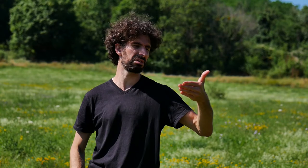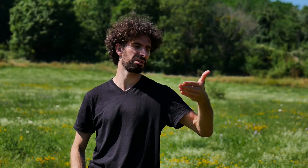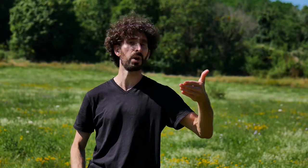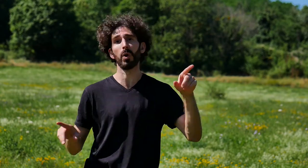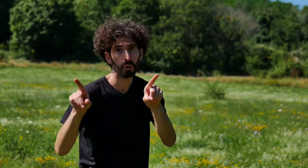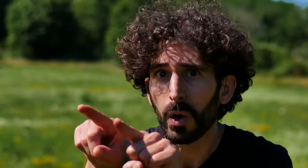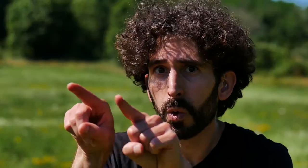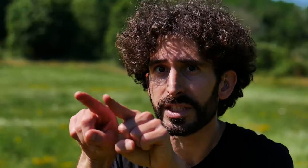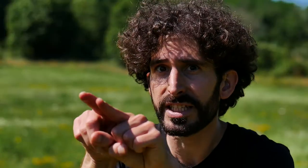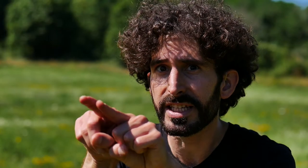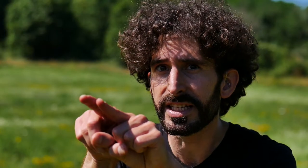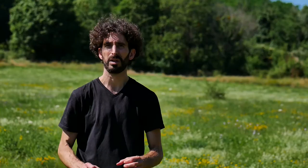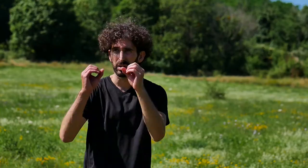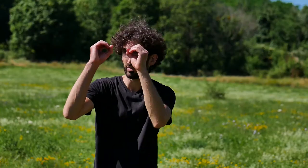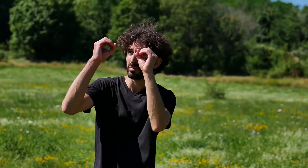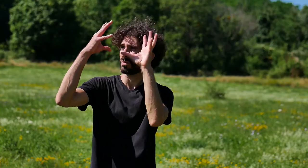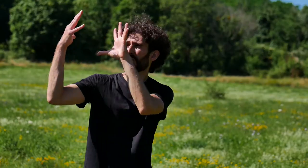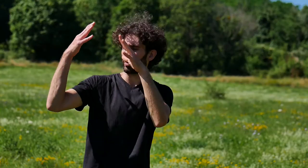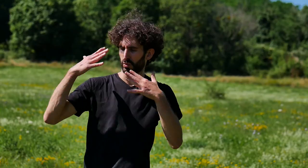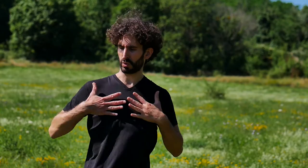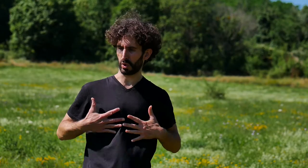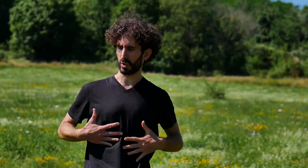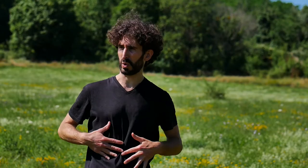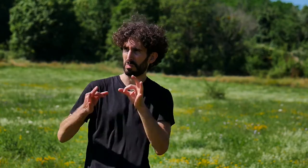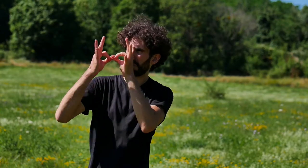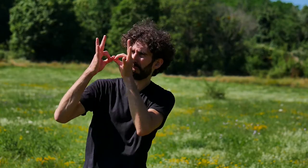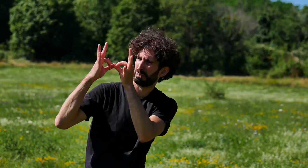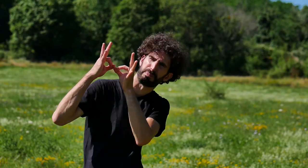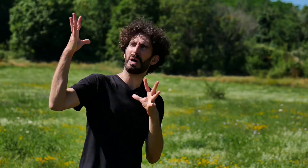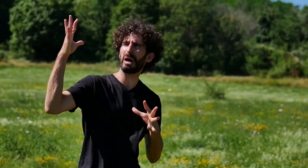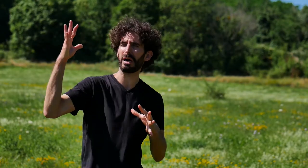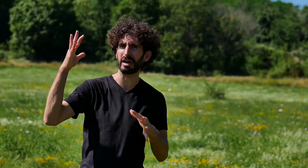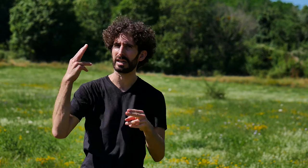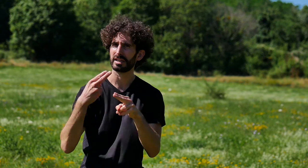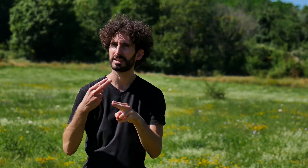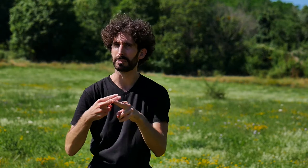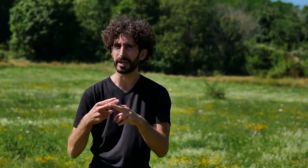Et aussi... Cette dissociation corporelle s'appelle...